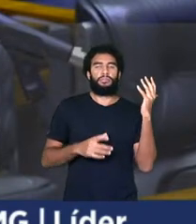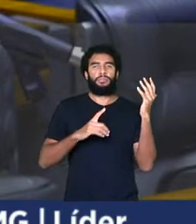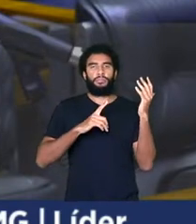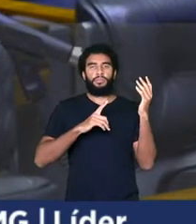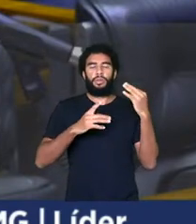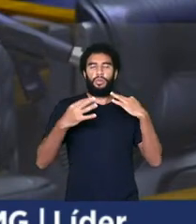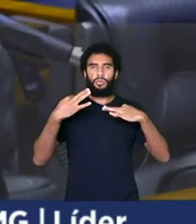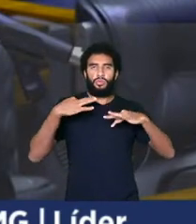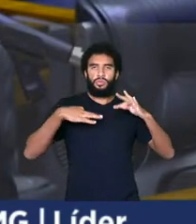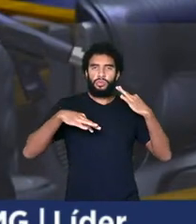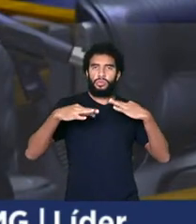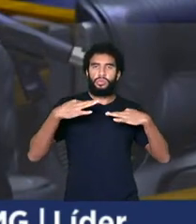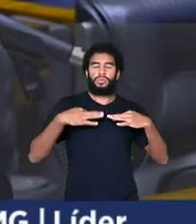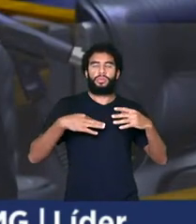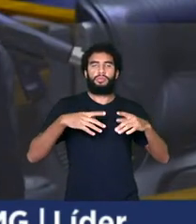PELA NOSSA RIQUEZA NATURAL,